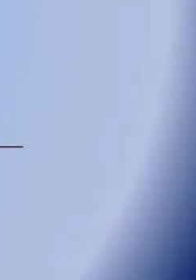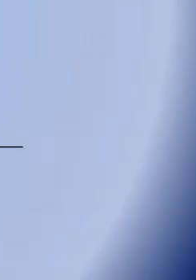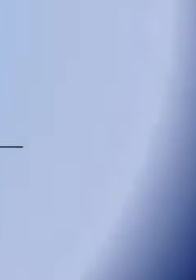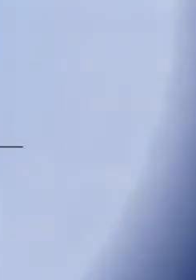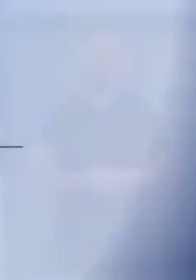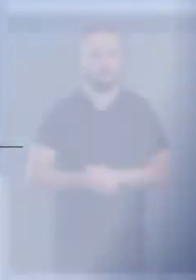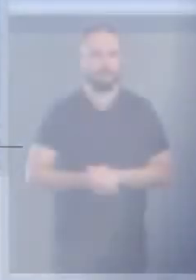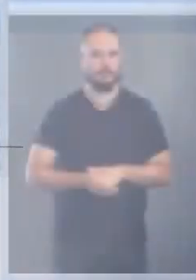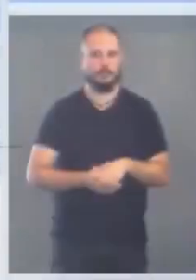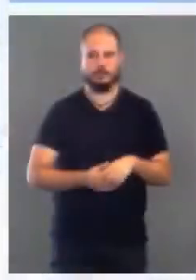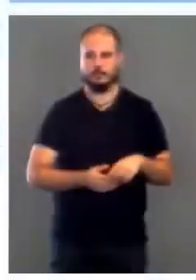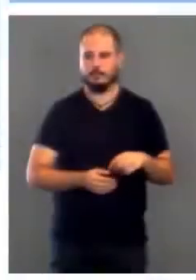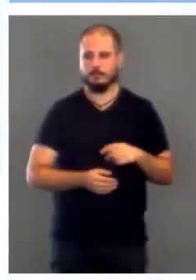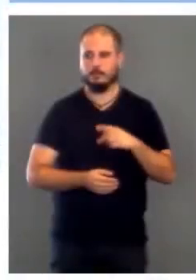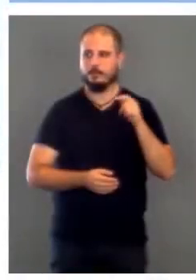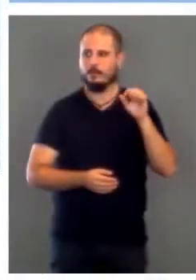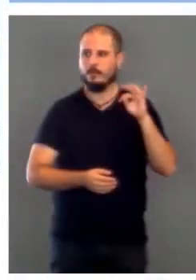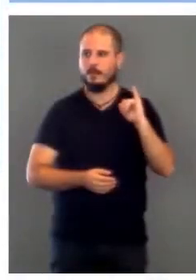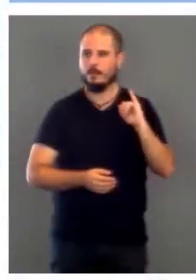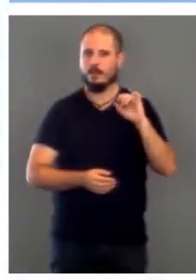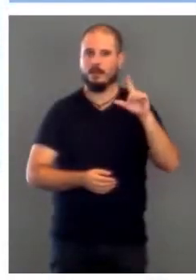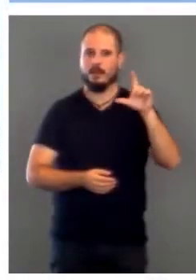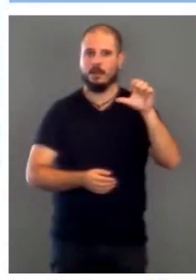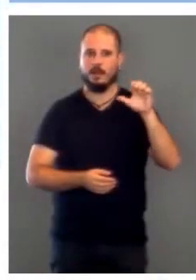Katy Leatxe Aristu Te esperamos